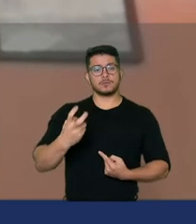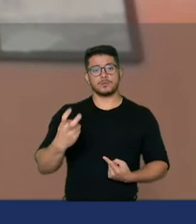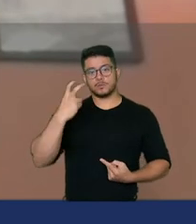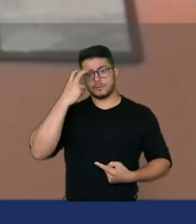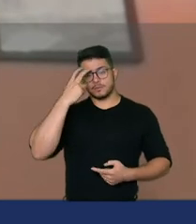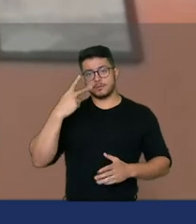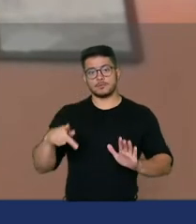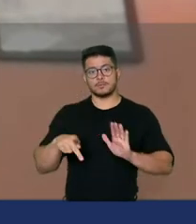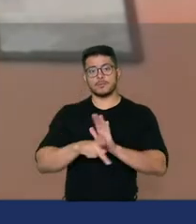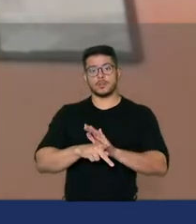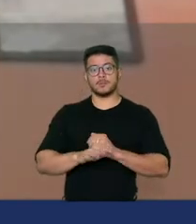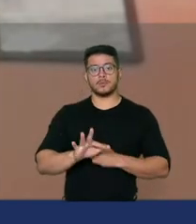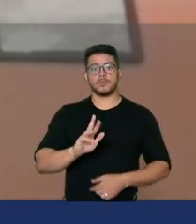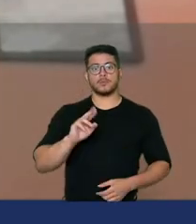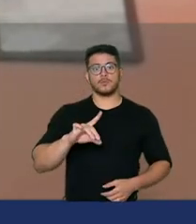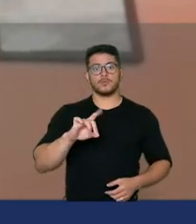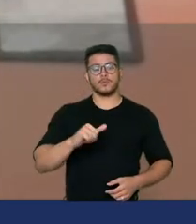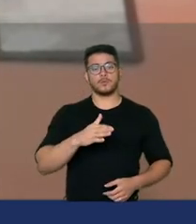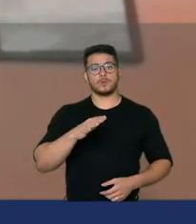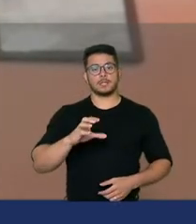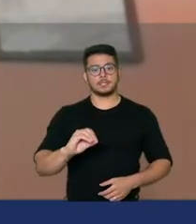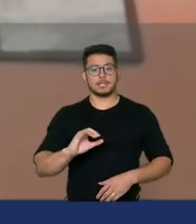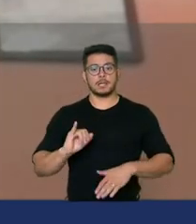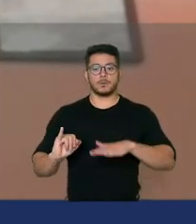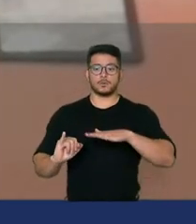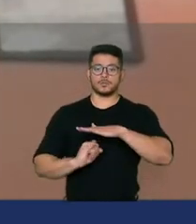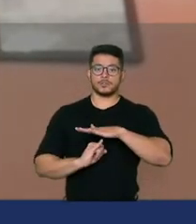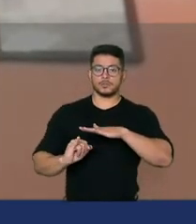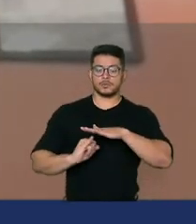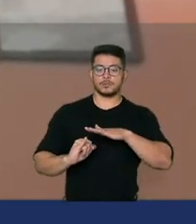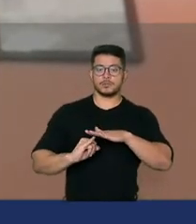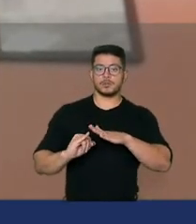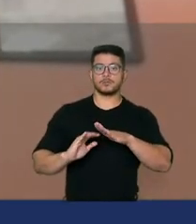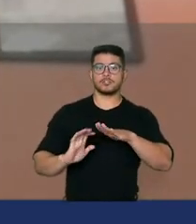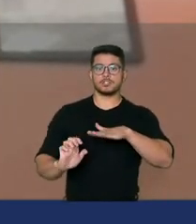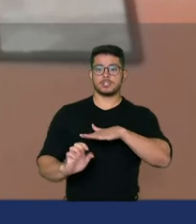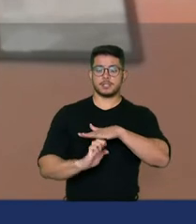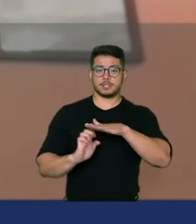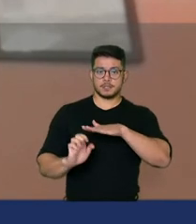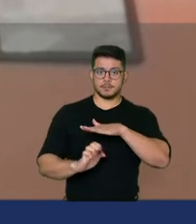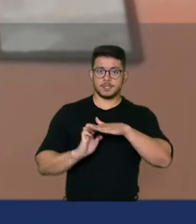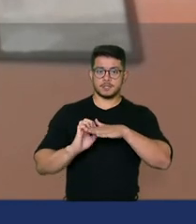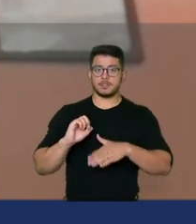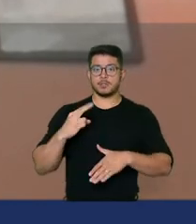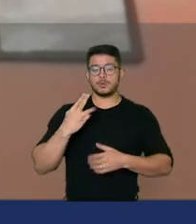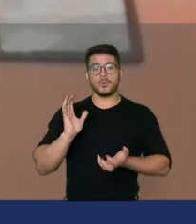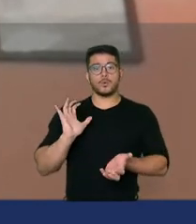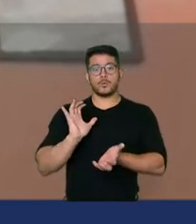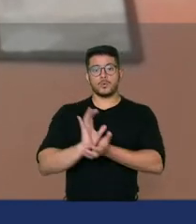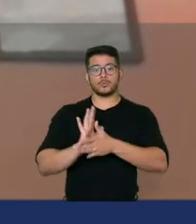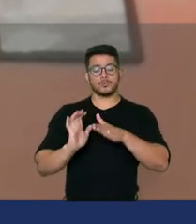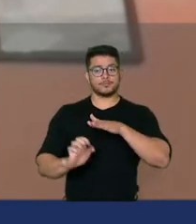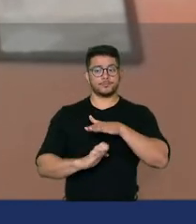AMBIENTES E INICIATIVAS ARTÍSTICOS VINCULADAS A FUNDAÇÕES, INSTITUTOS OU INSTITUIÇÕES CRIADOS E MANTIDOS POR EMPRESAS OU GRUPOS DE EMPRESAS. ORA,